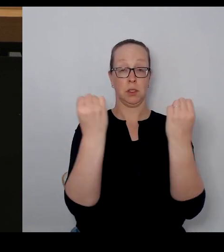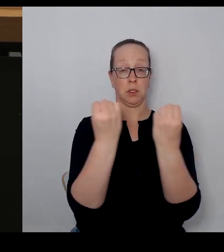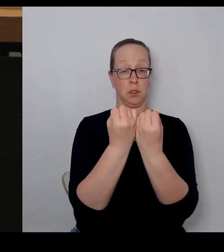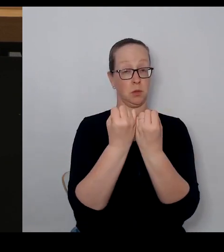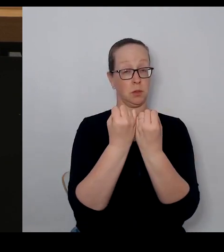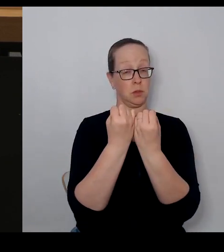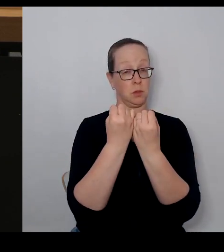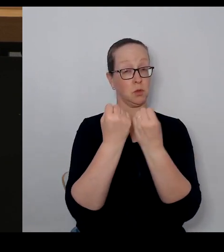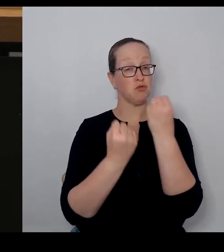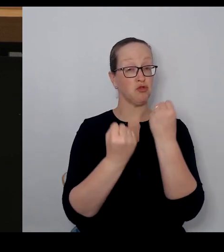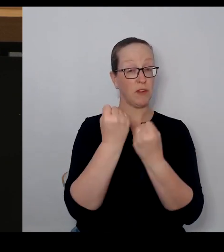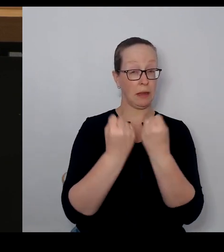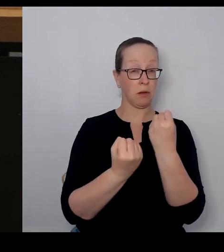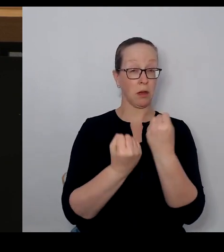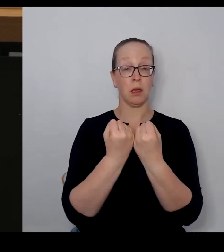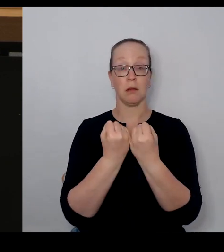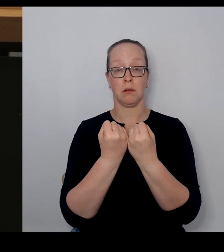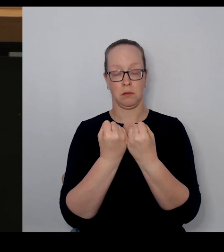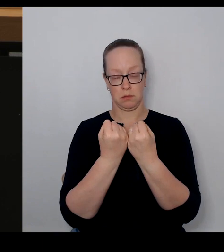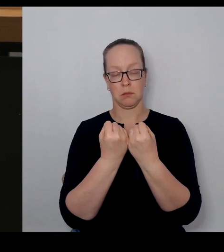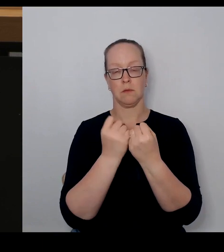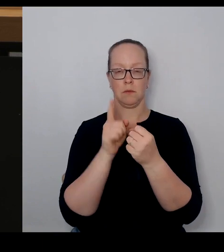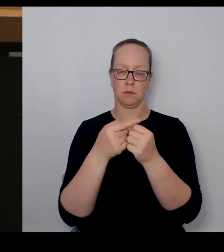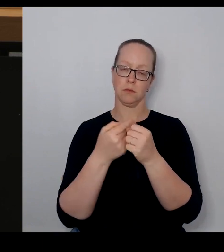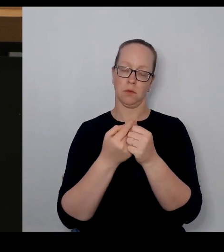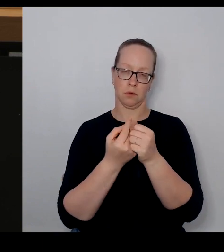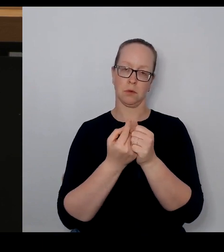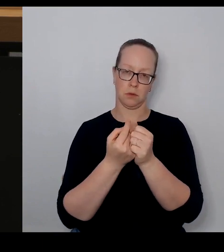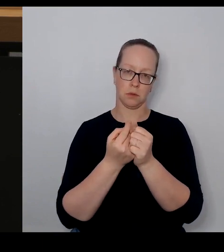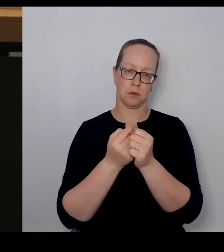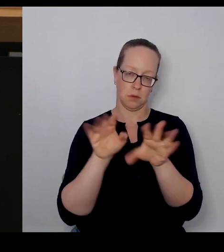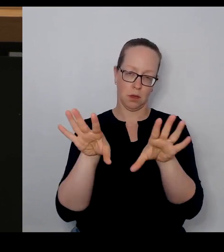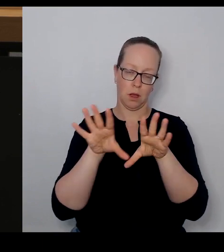stellt ein erhebliches Risiko dar für die politische Handlungsfähigkeit,